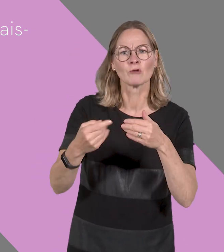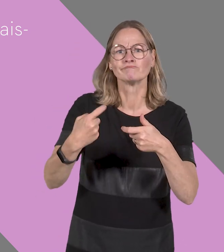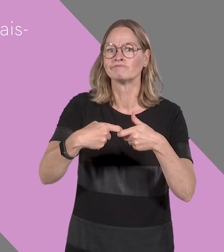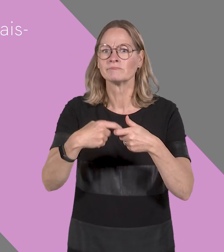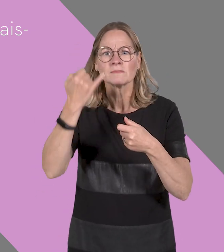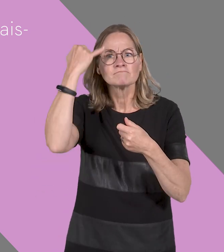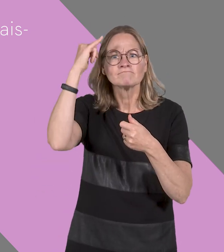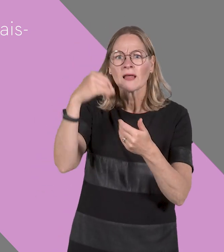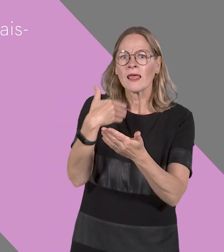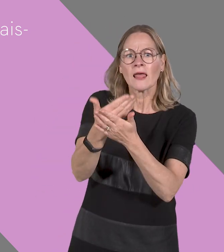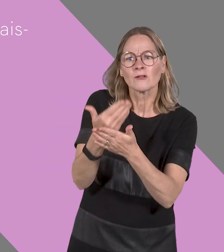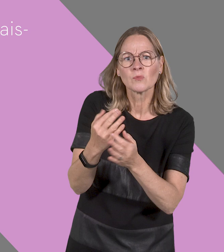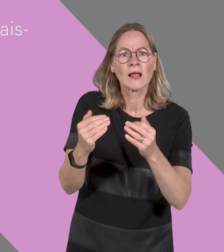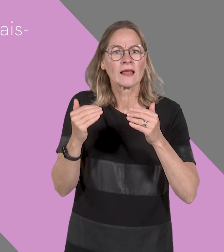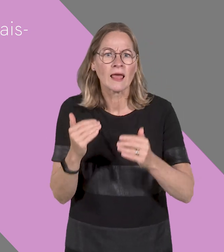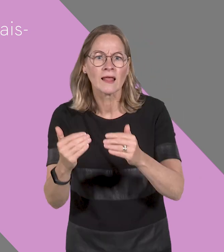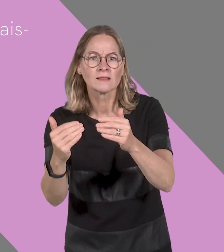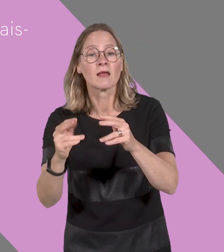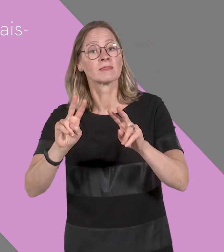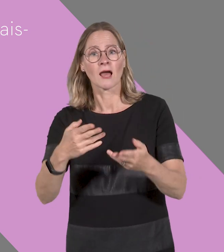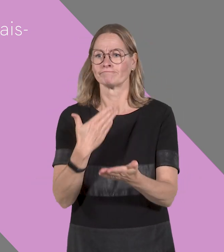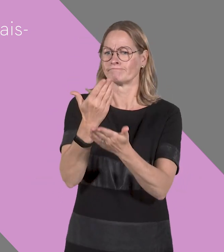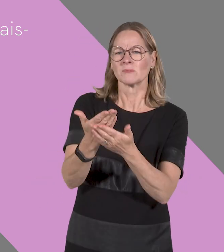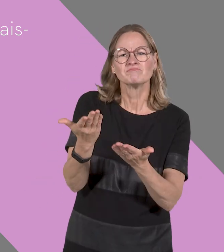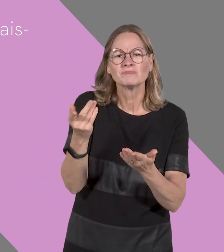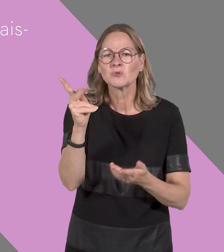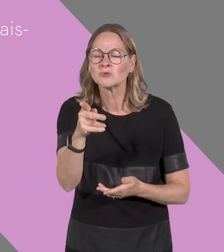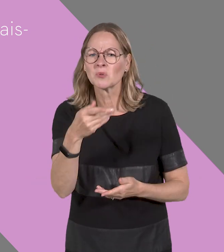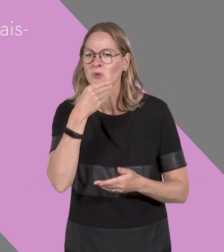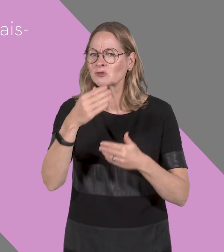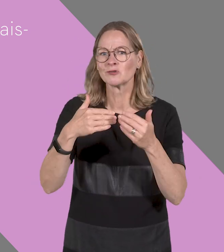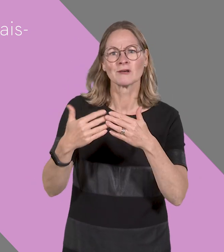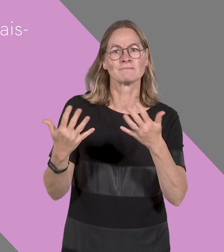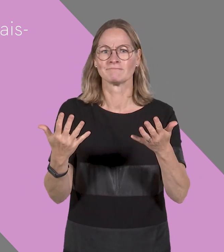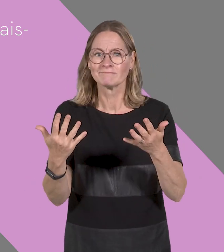ehdottamalla kehitysideoita tai esittämällä kysymyksiä nuorisotyöstä.